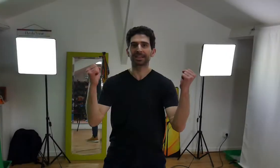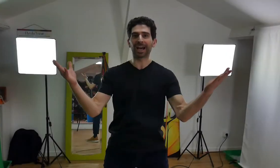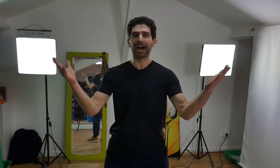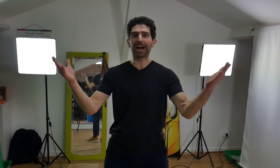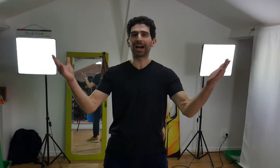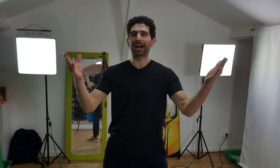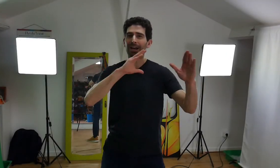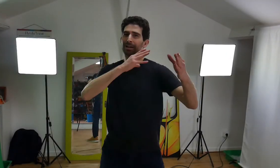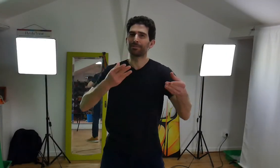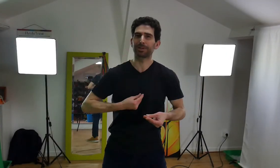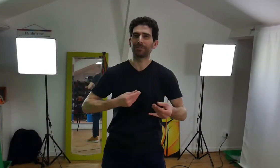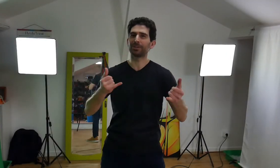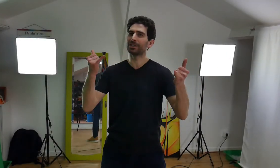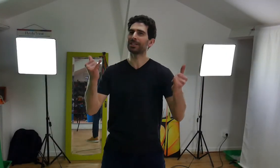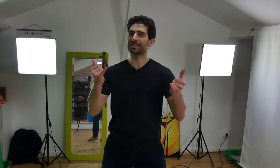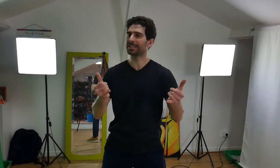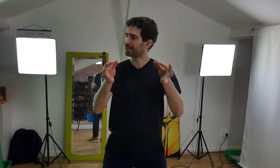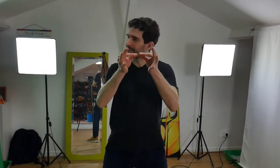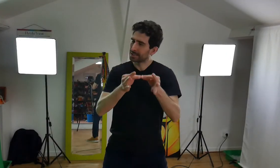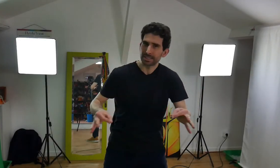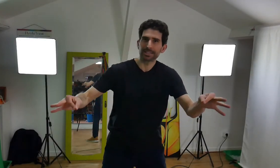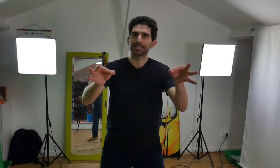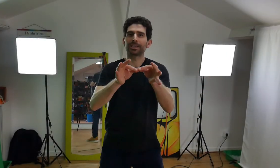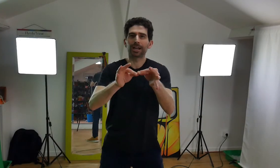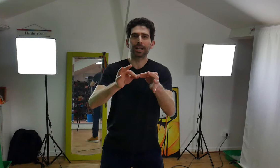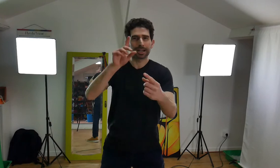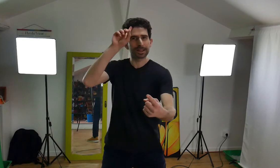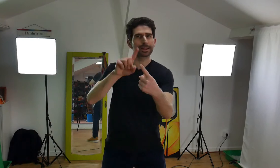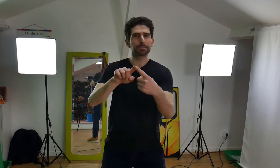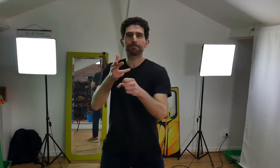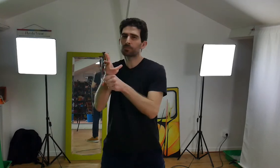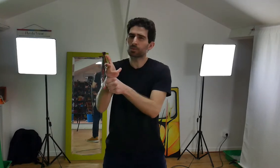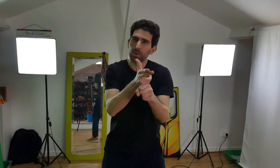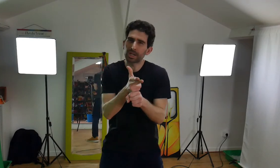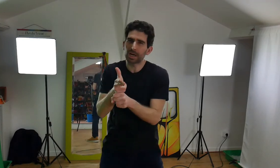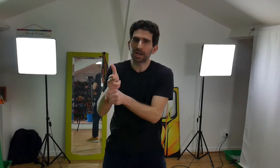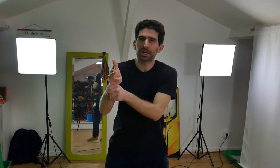Et voilààààà ! Bienvenue ici, dans mon studio de tournage.